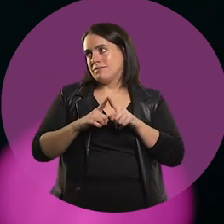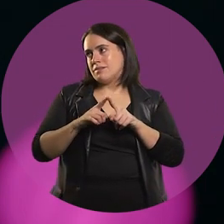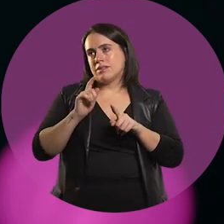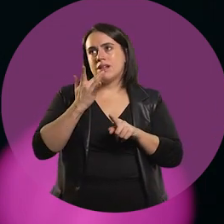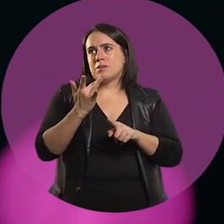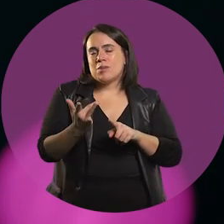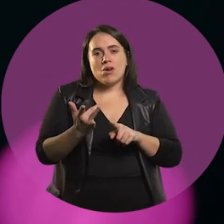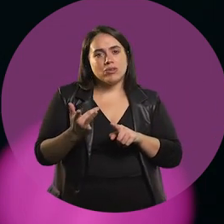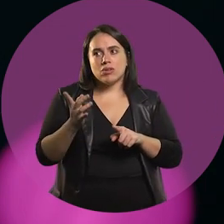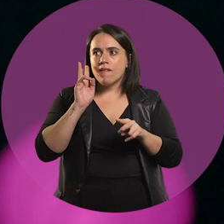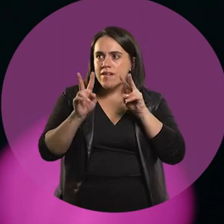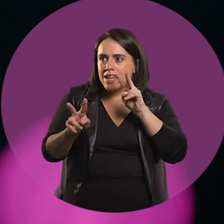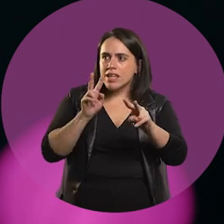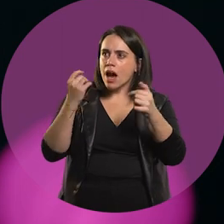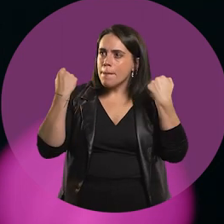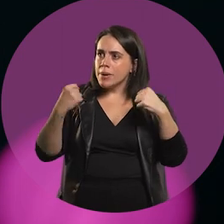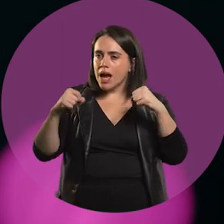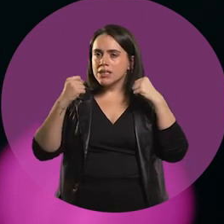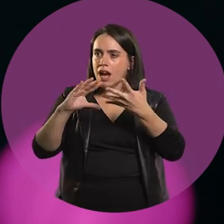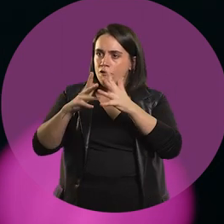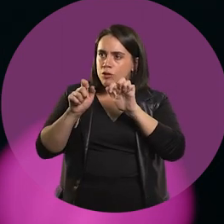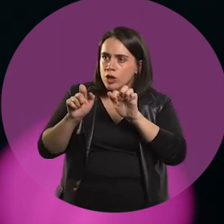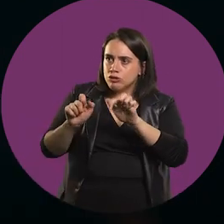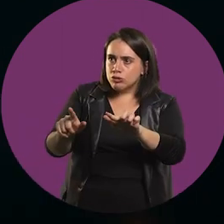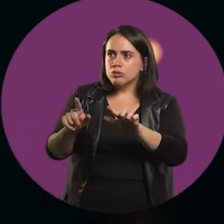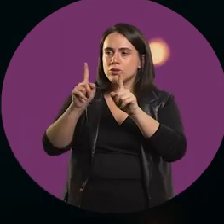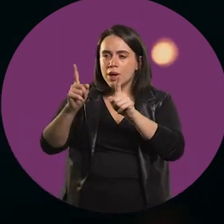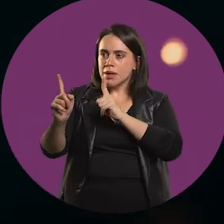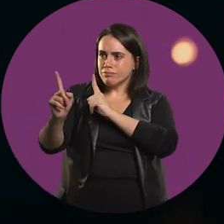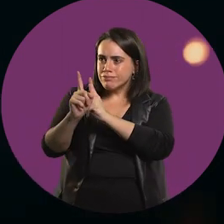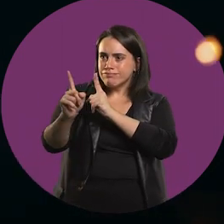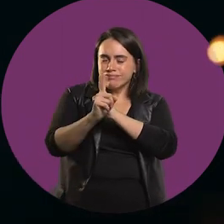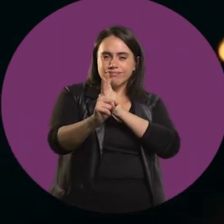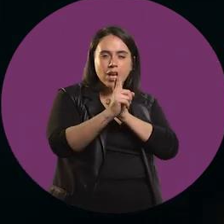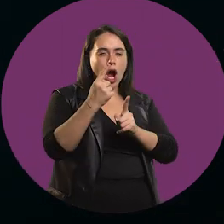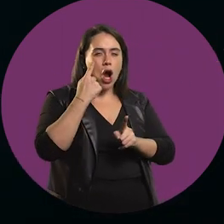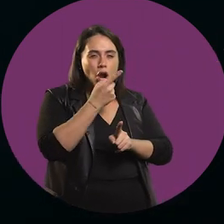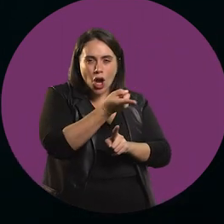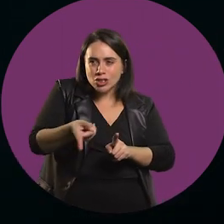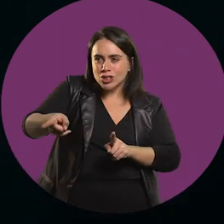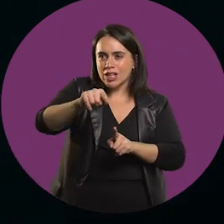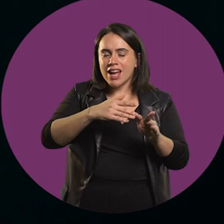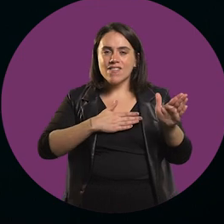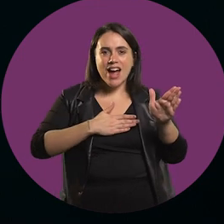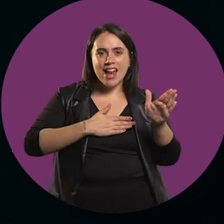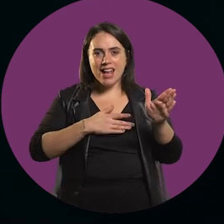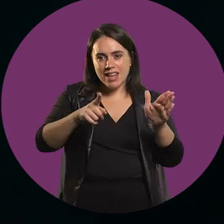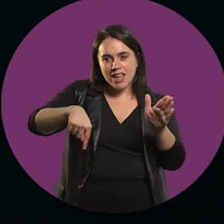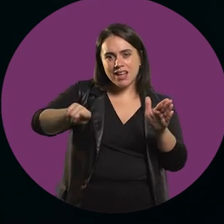ver los ensayos de la compañía. Conocer de cerca a los bailarines del Ballet Nacional,